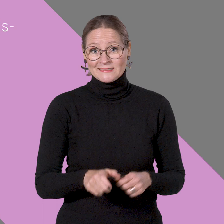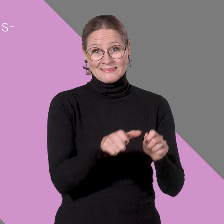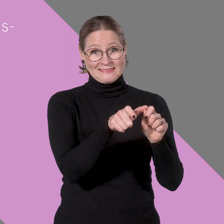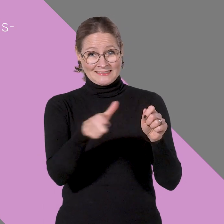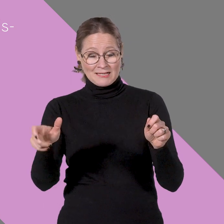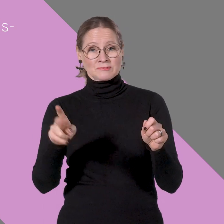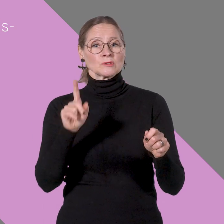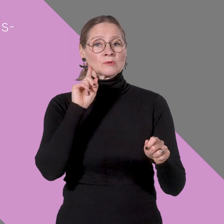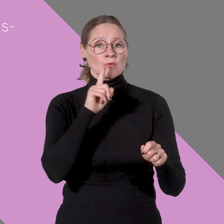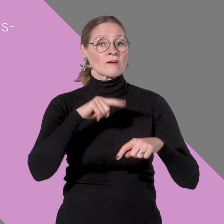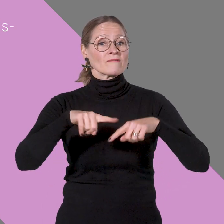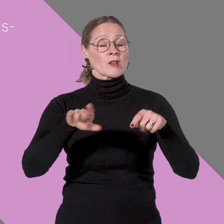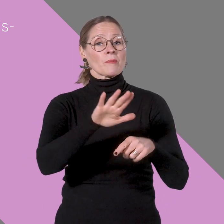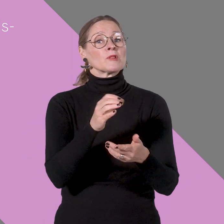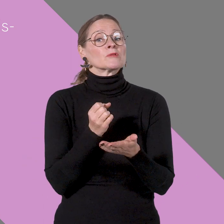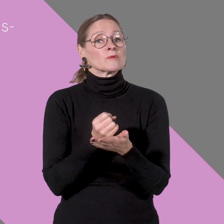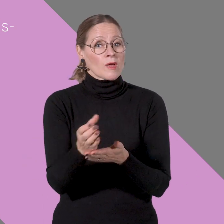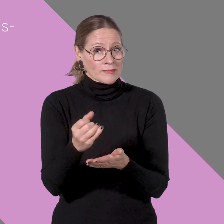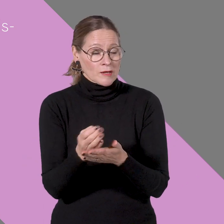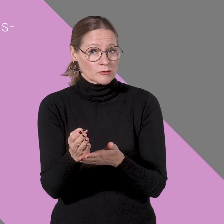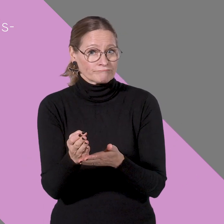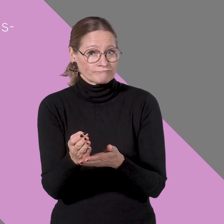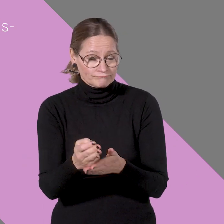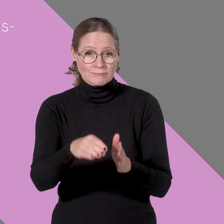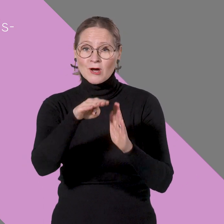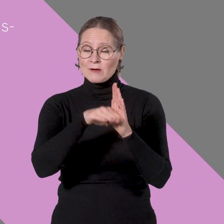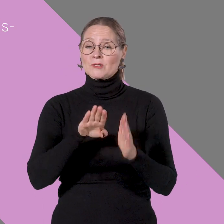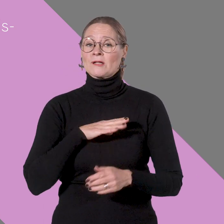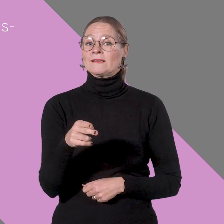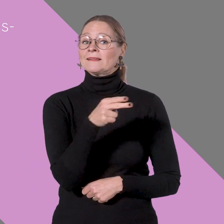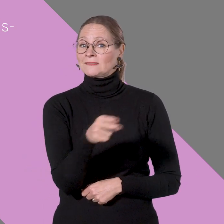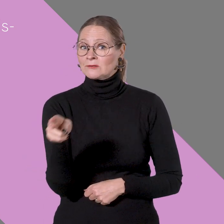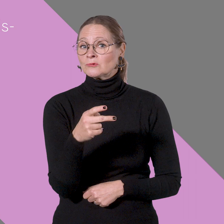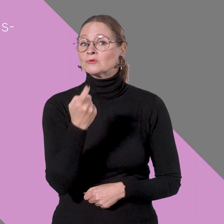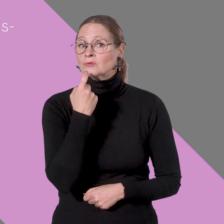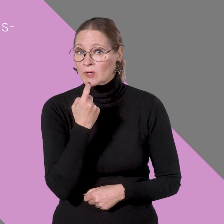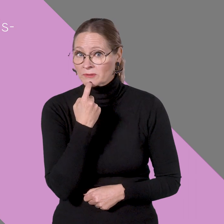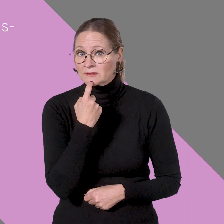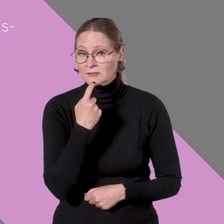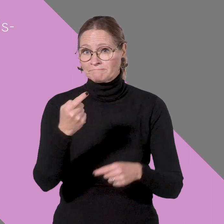Sarja on Kuurojen videon tuotantoa. Ohjelma on tekstitetty suomeksi.